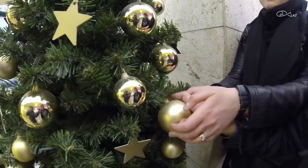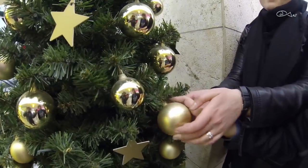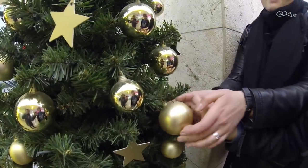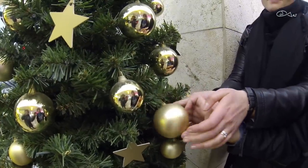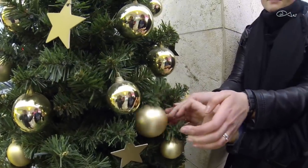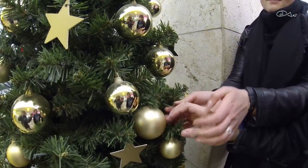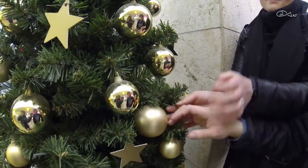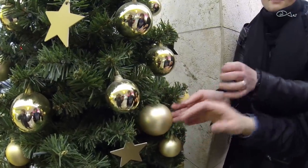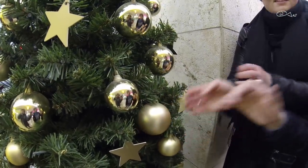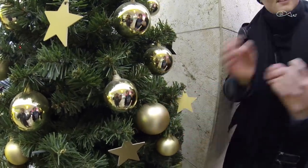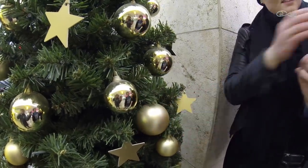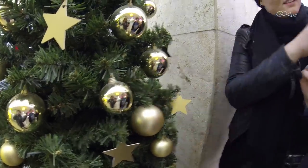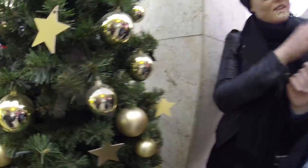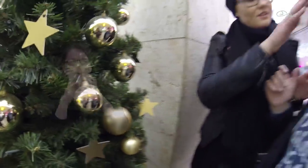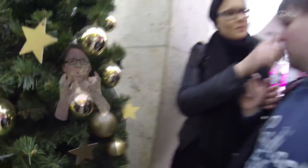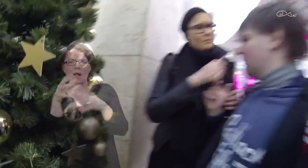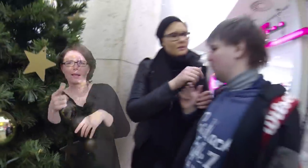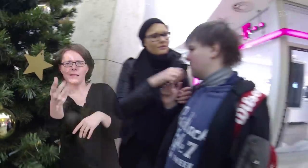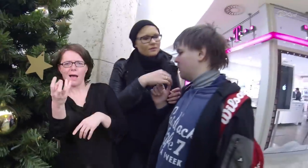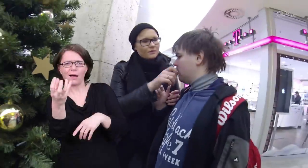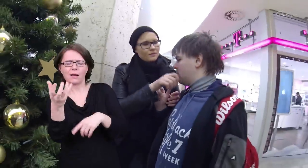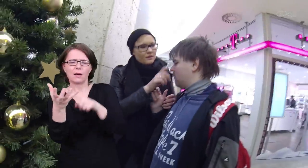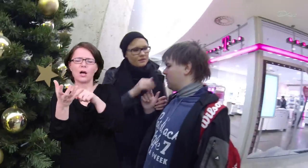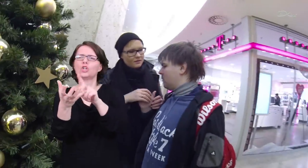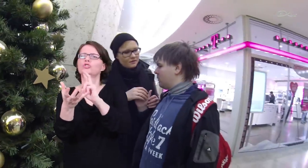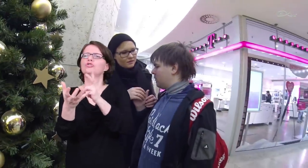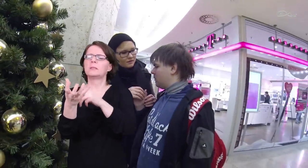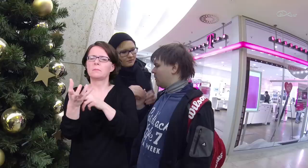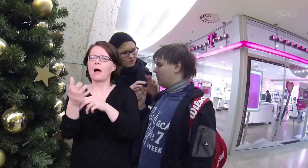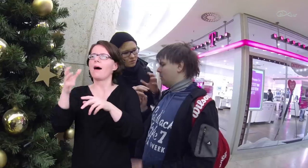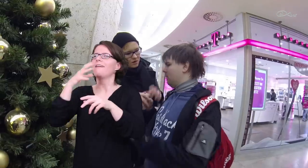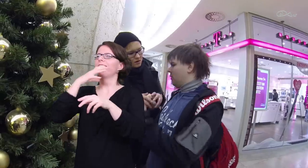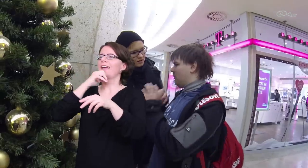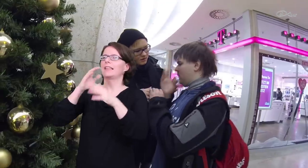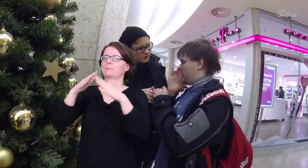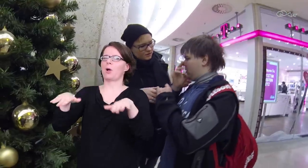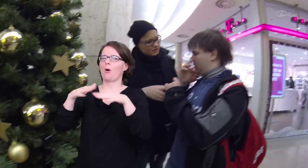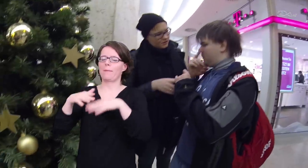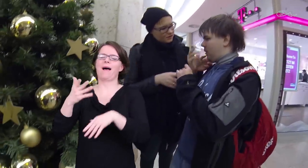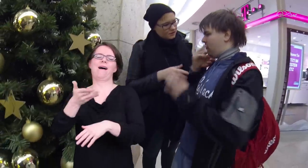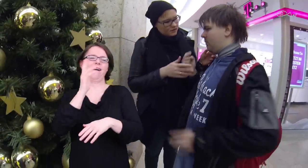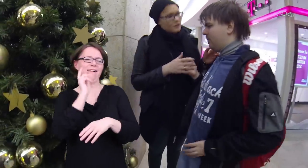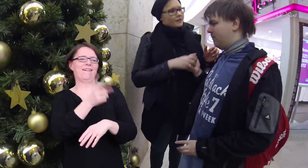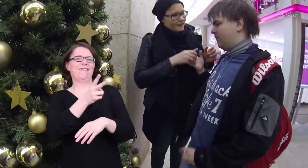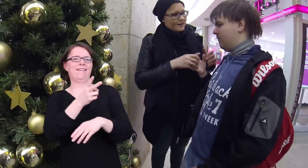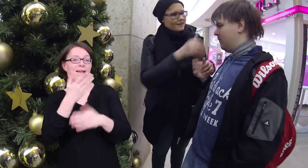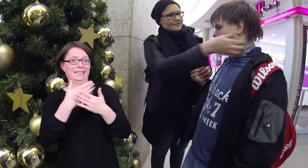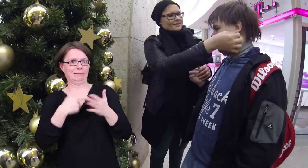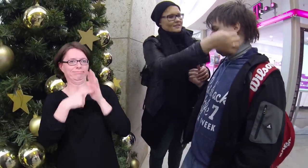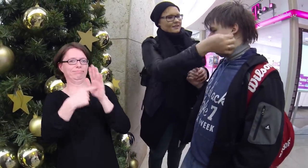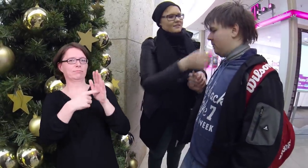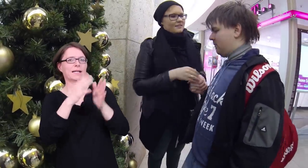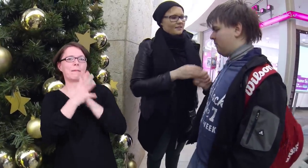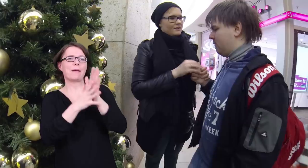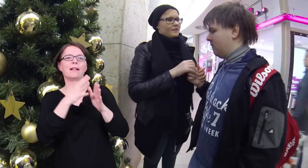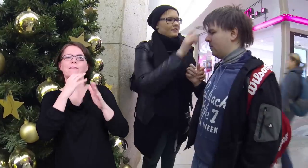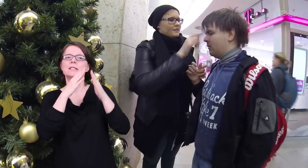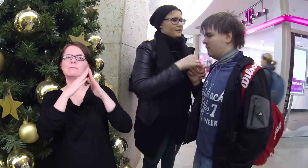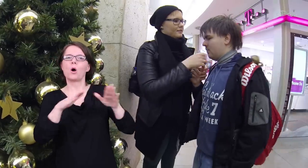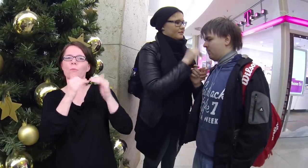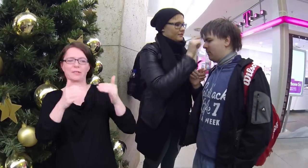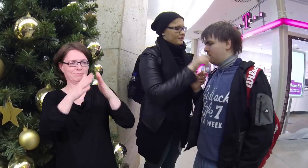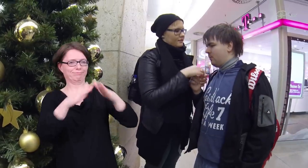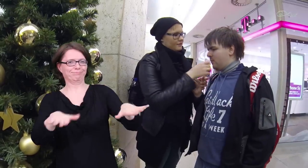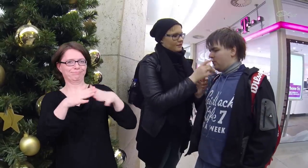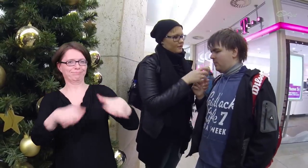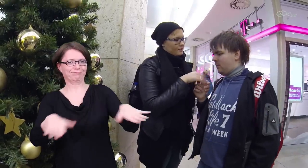Was ist das? - EDI: Ach so, ein Weihnachtsbaum? - LAURA: Ja, genau! Und so ist die Gebärde für „Weihnachtsbaum“.